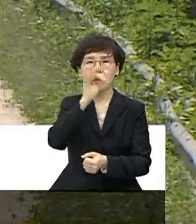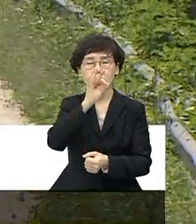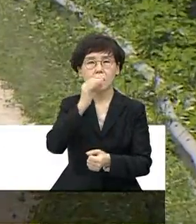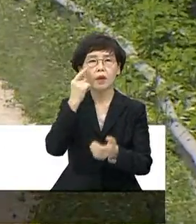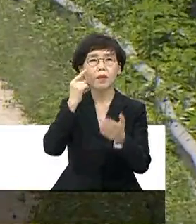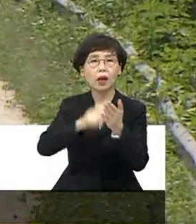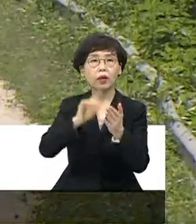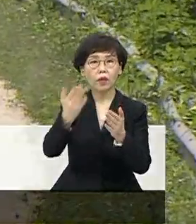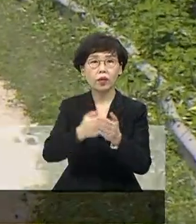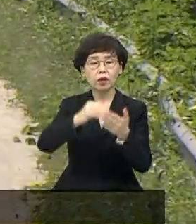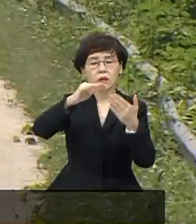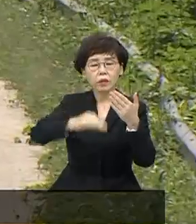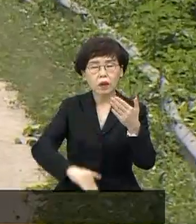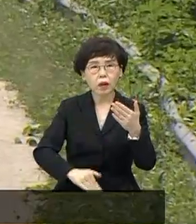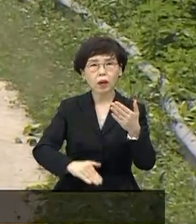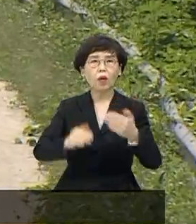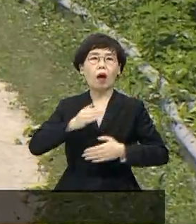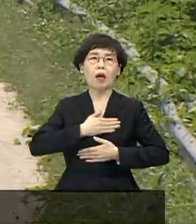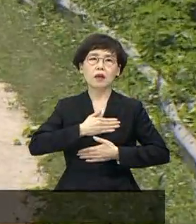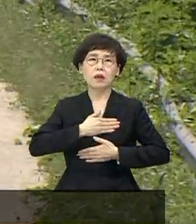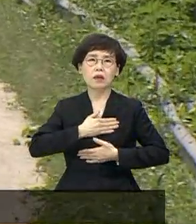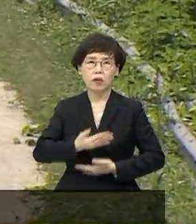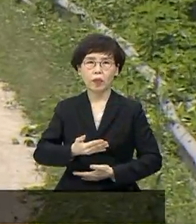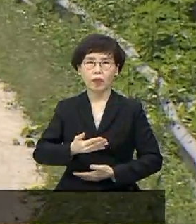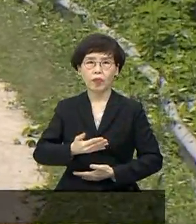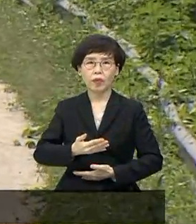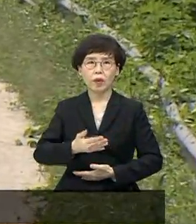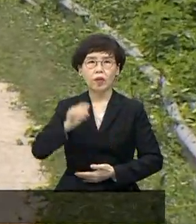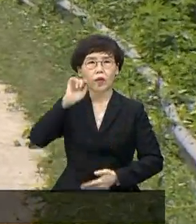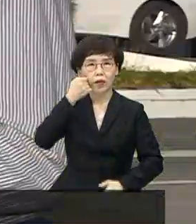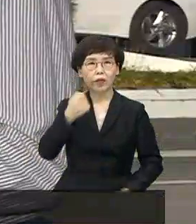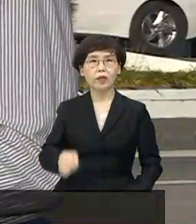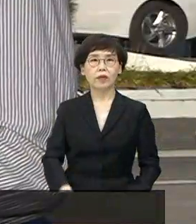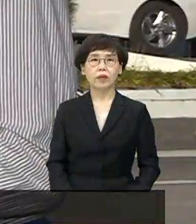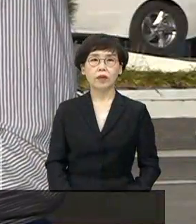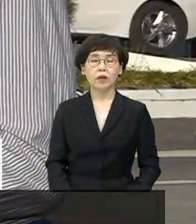지역 이남도 안전지대가 아니라는 게 자명해졌습니다.